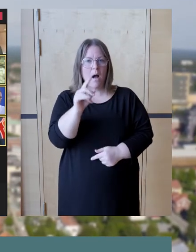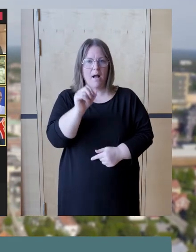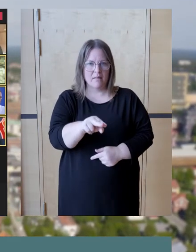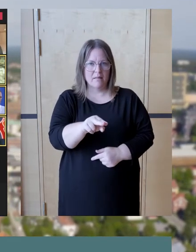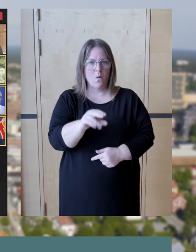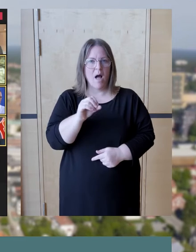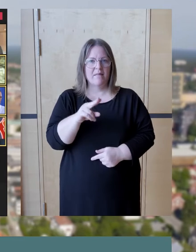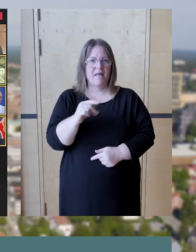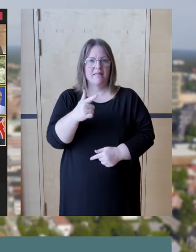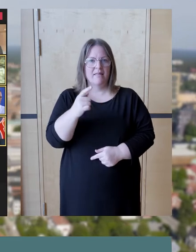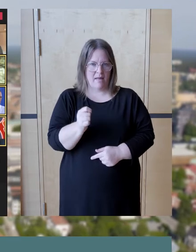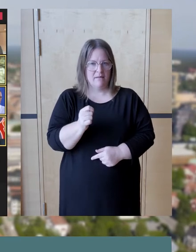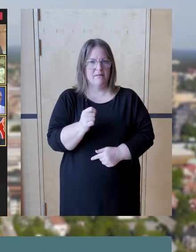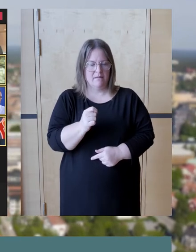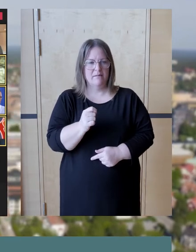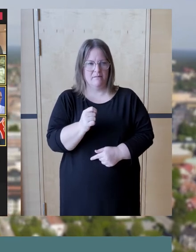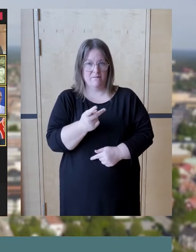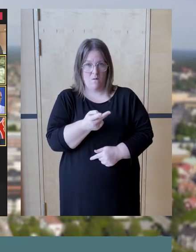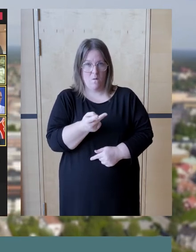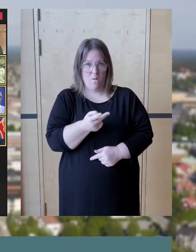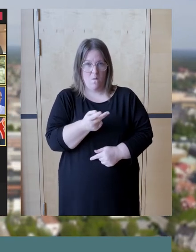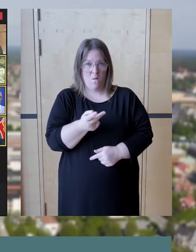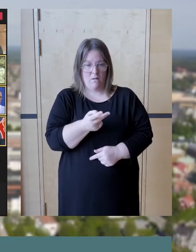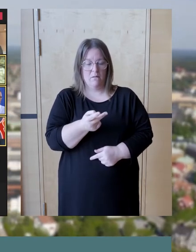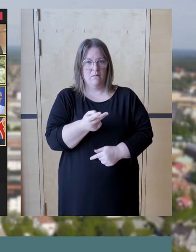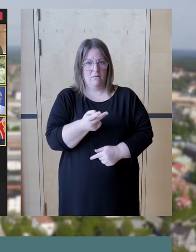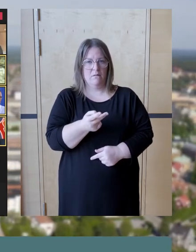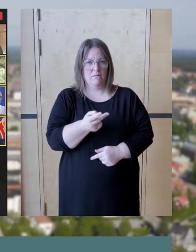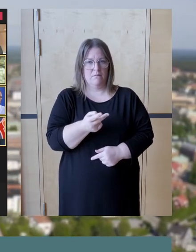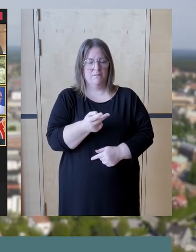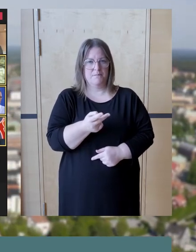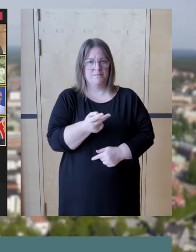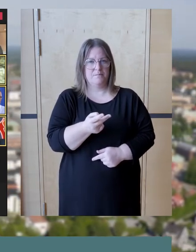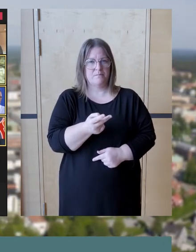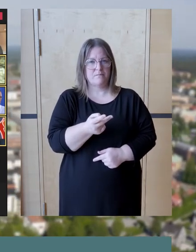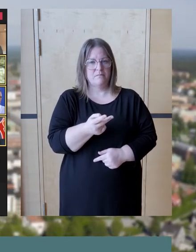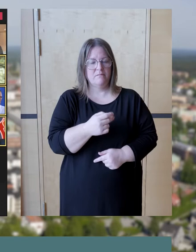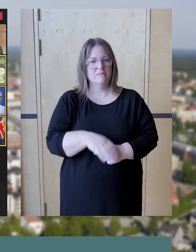En mycket kunniga i Socialnämnden och har en lång erfarenhet